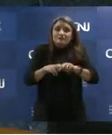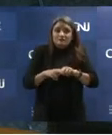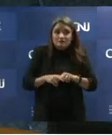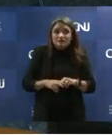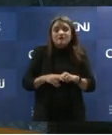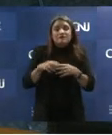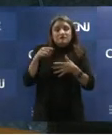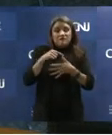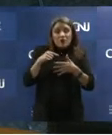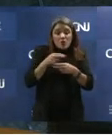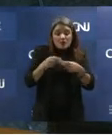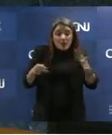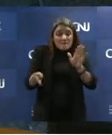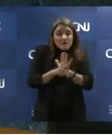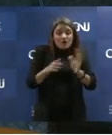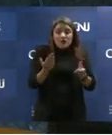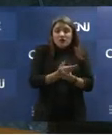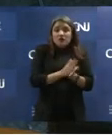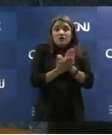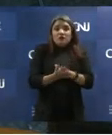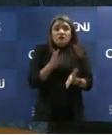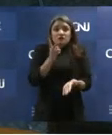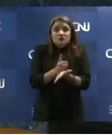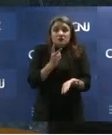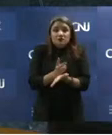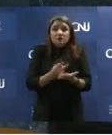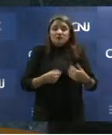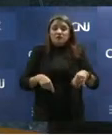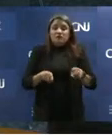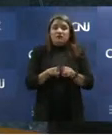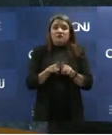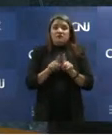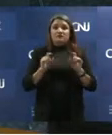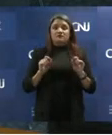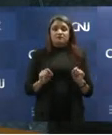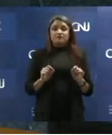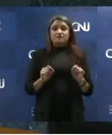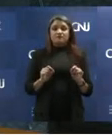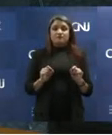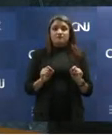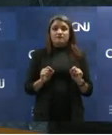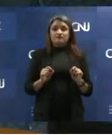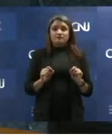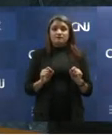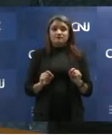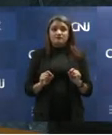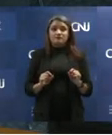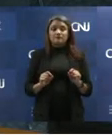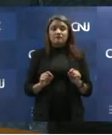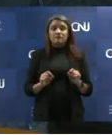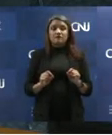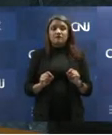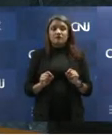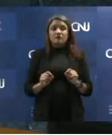como também por essa questão que envolve o momento em que os autos foram concluídos, a juíza